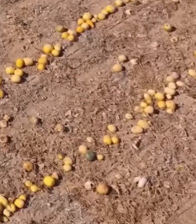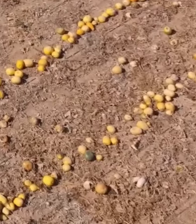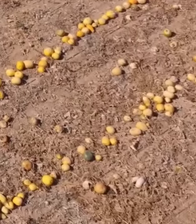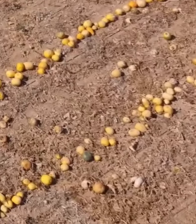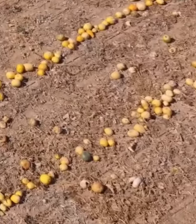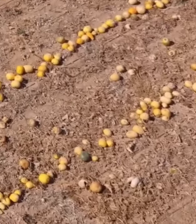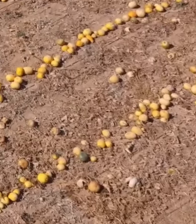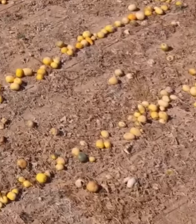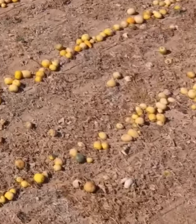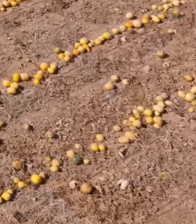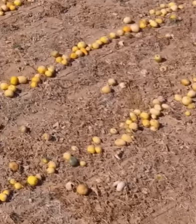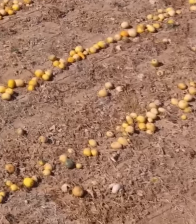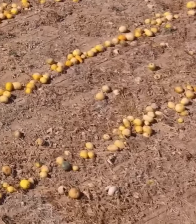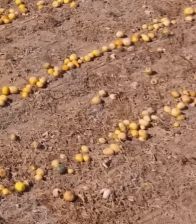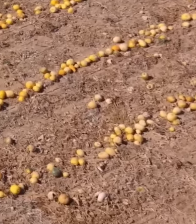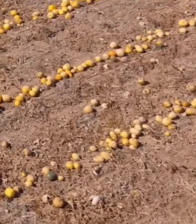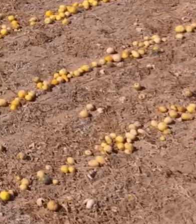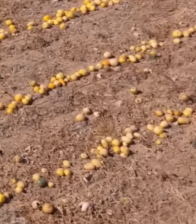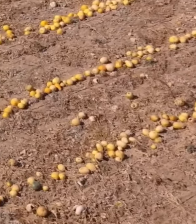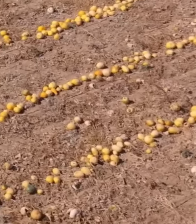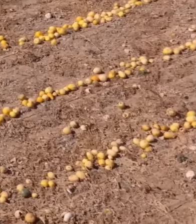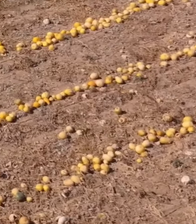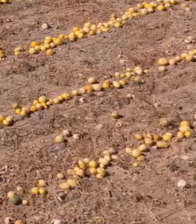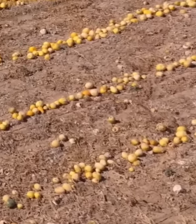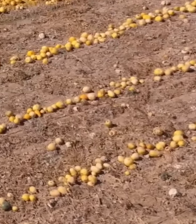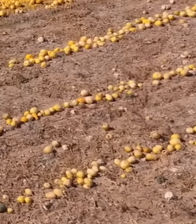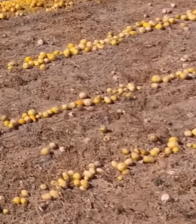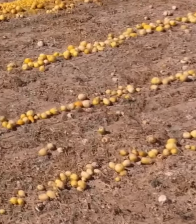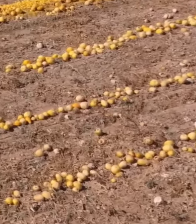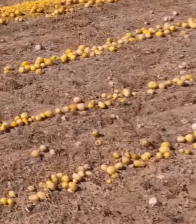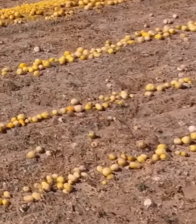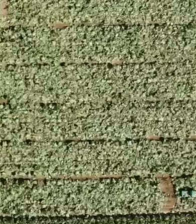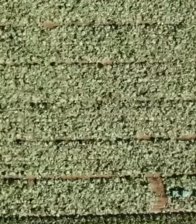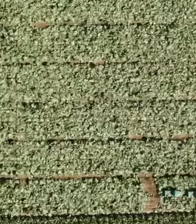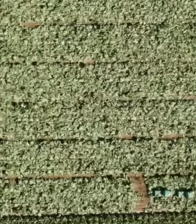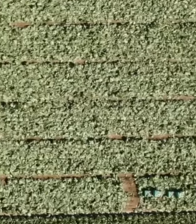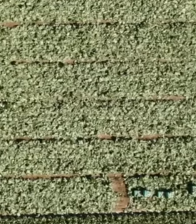les devuelve la capacidad de trabajar y prosperar en sus propias tierras. El campo no es solo un